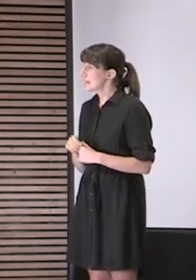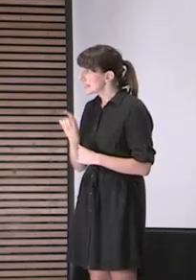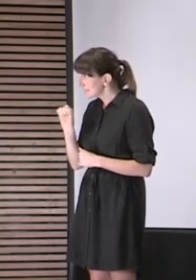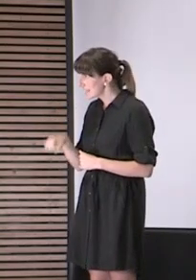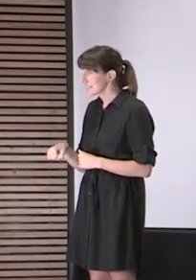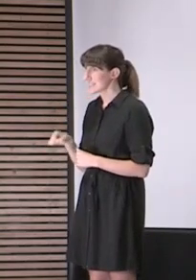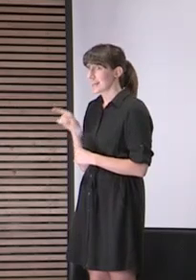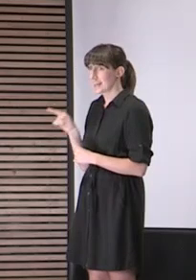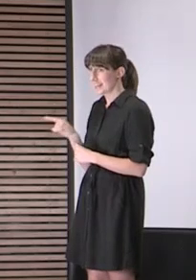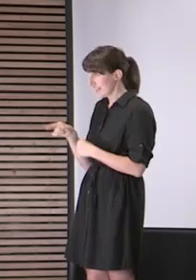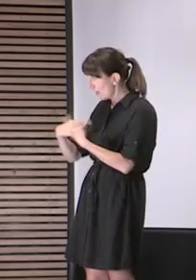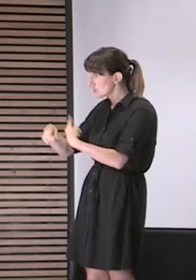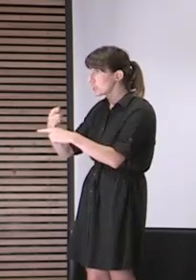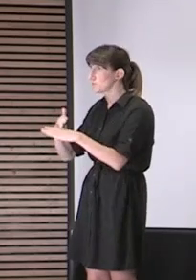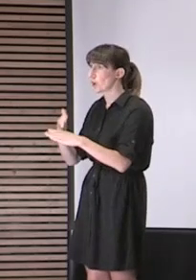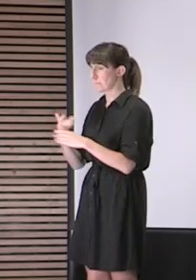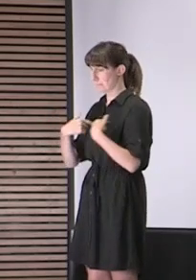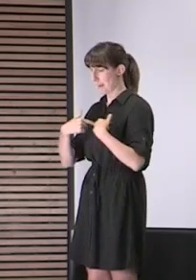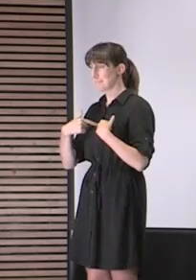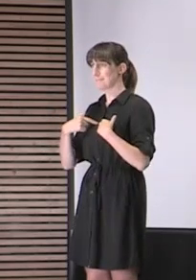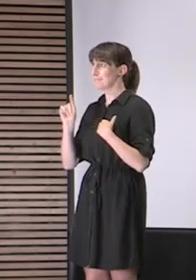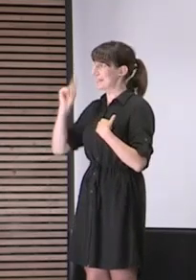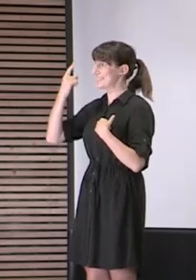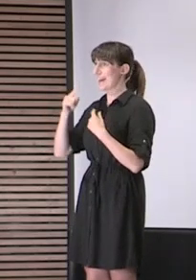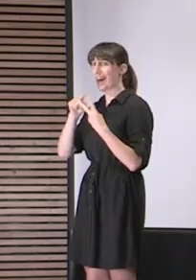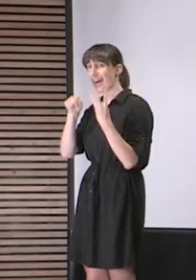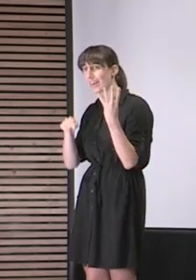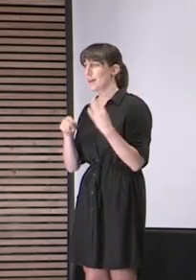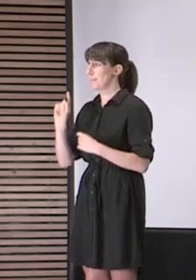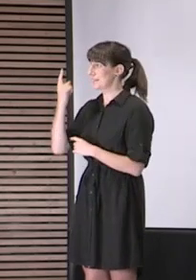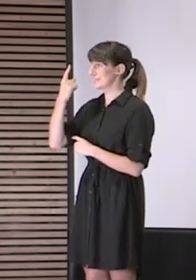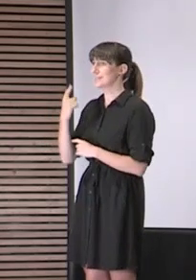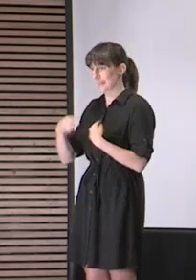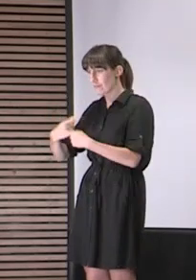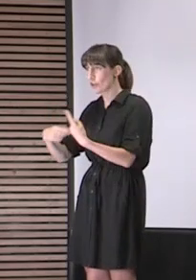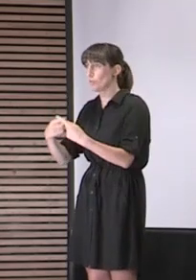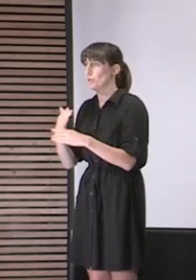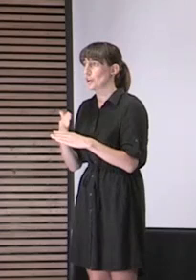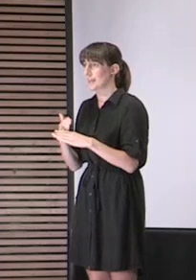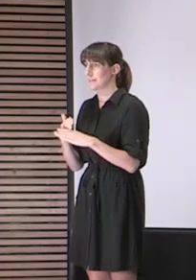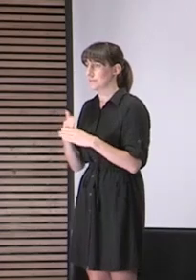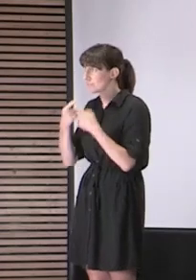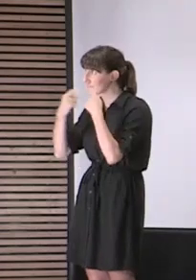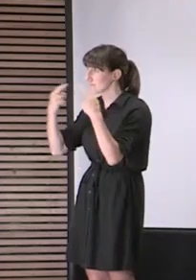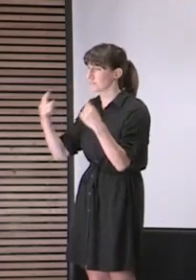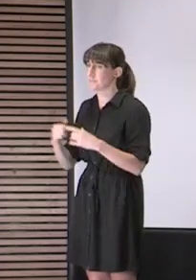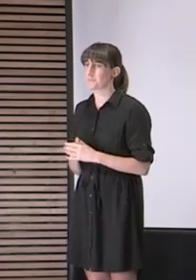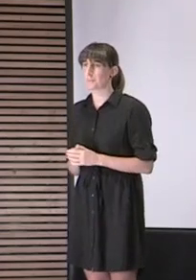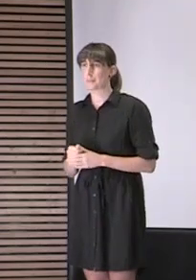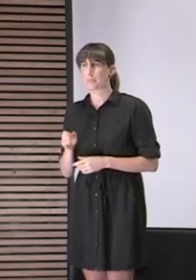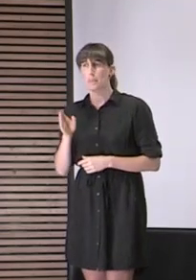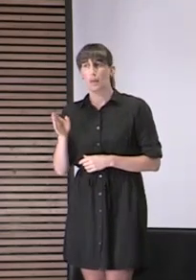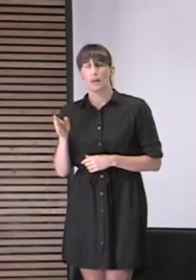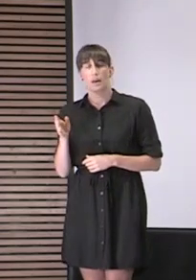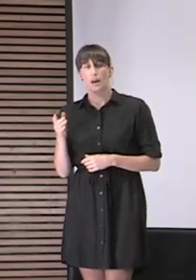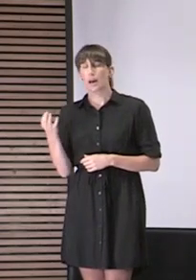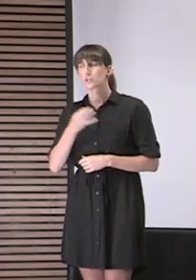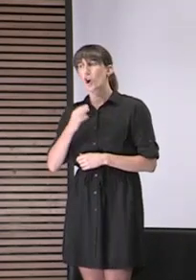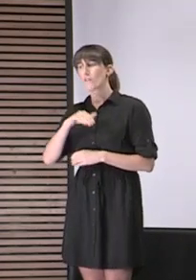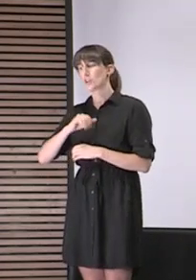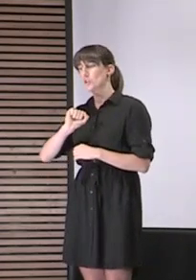como esa por supuesto? Jacinda